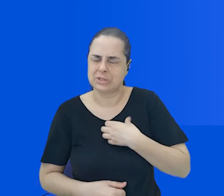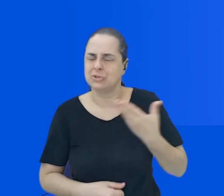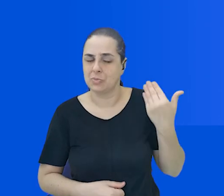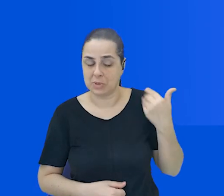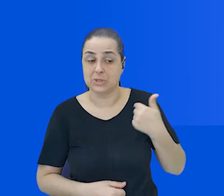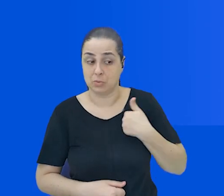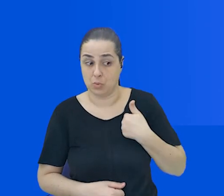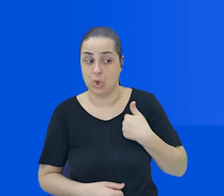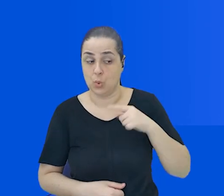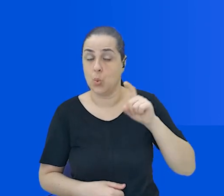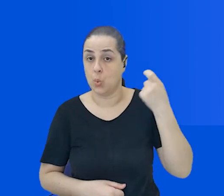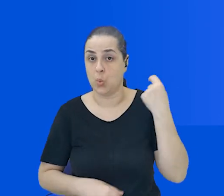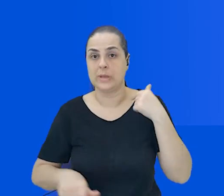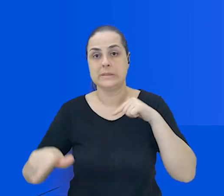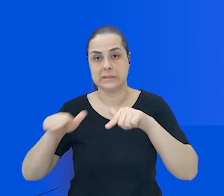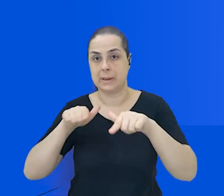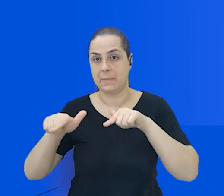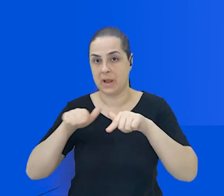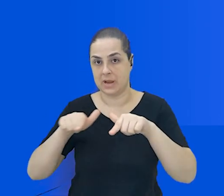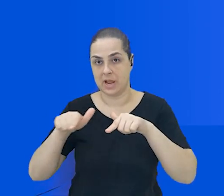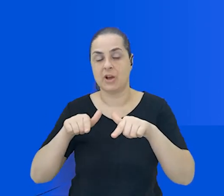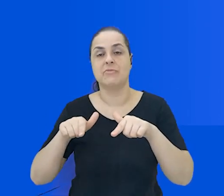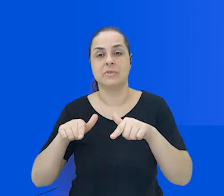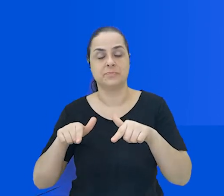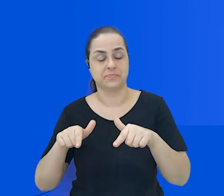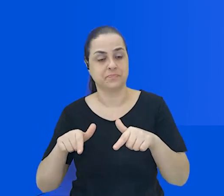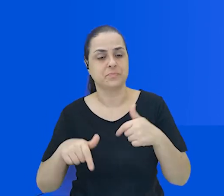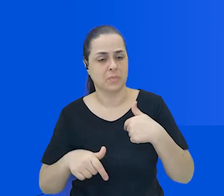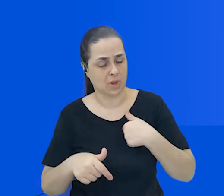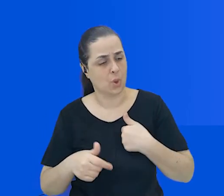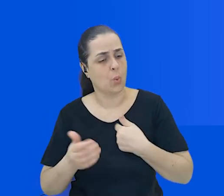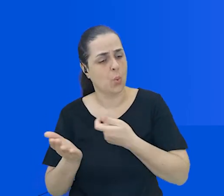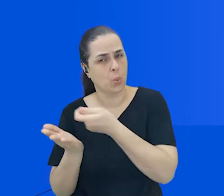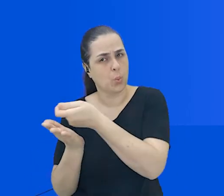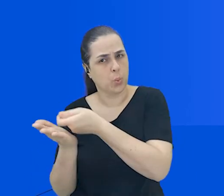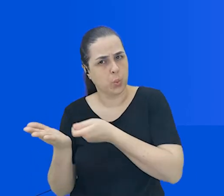Ai eu falei que eu estava trabalhando em um trabalho e fazendo um relatório.